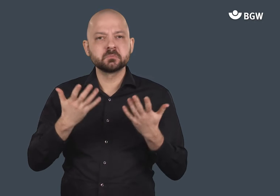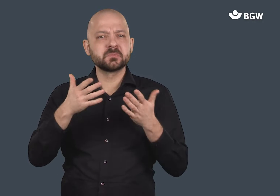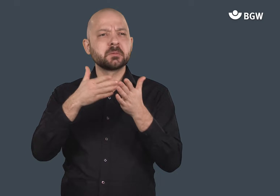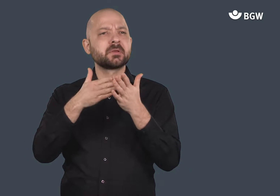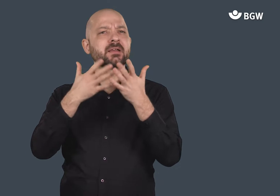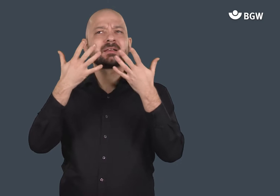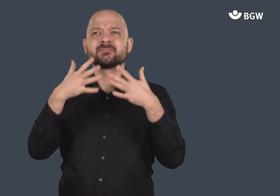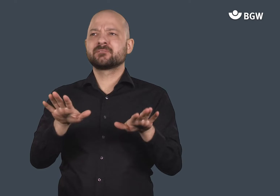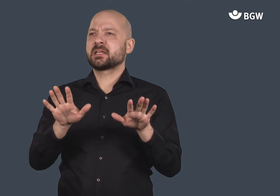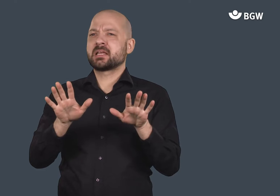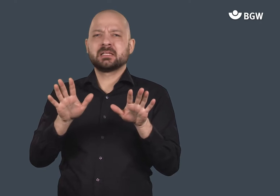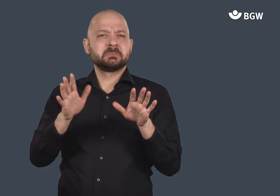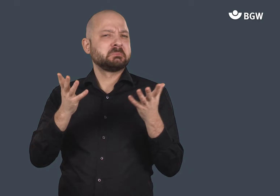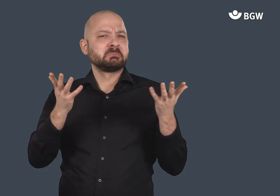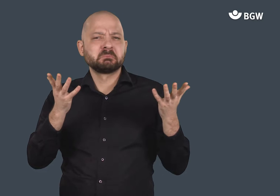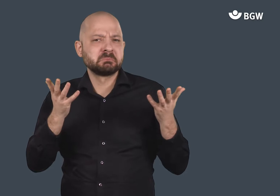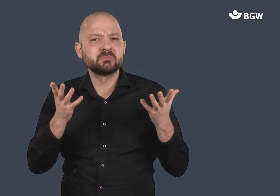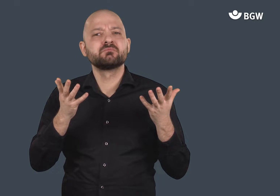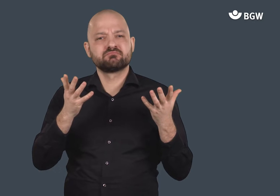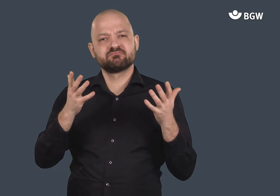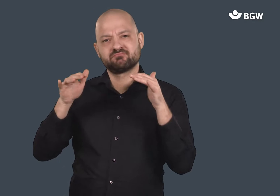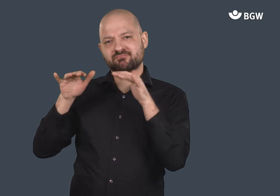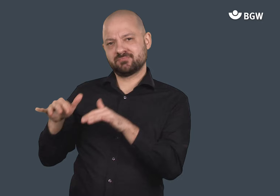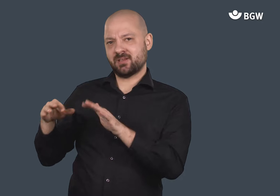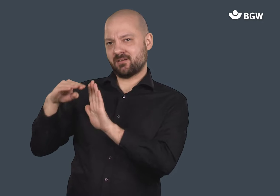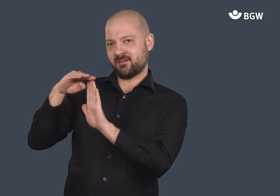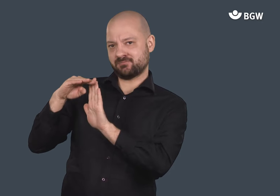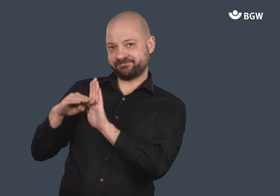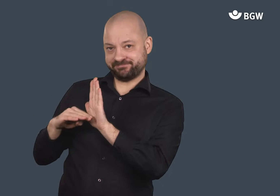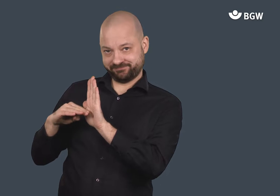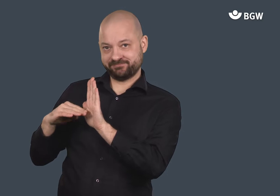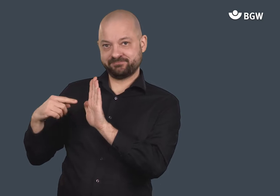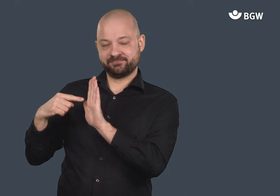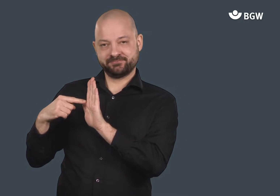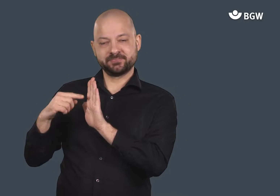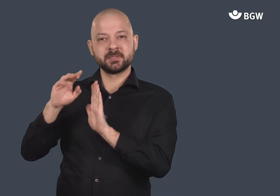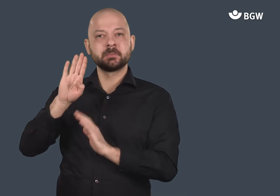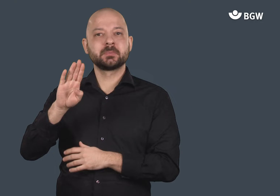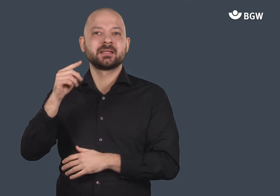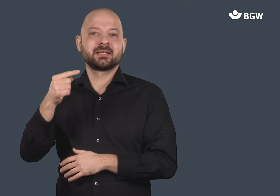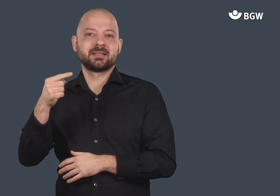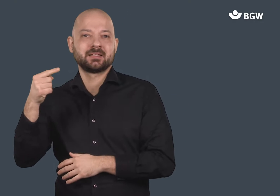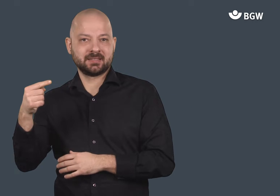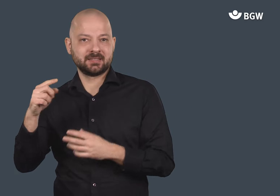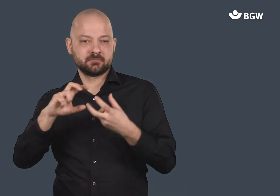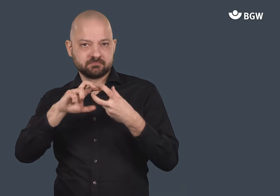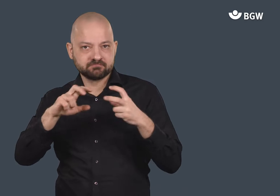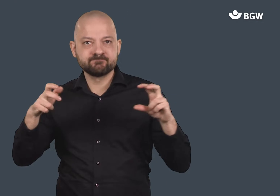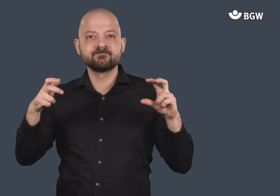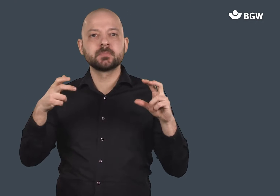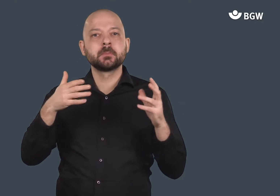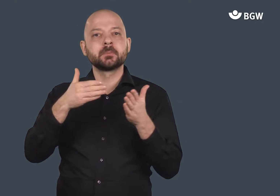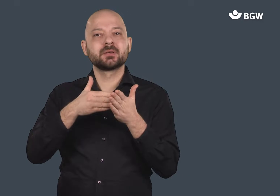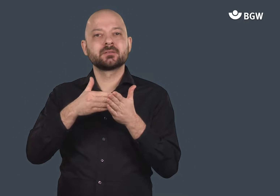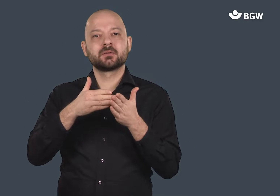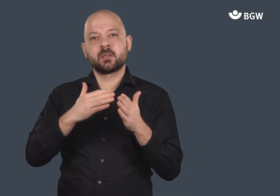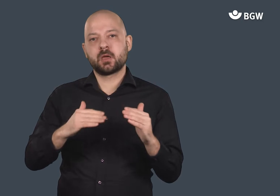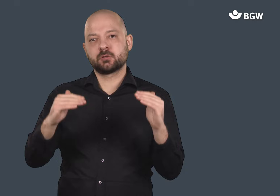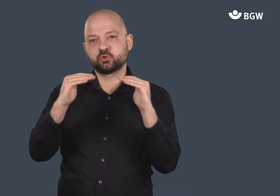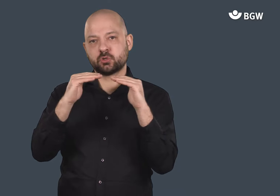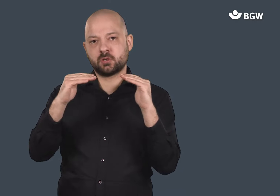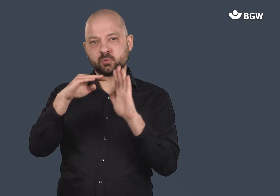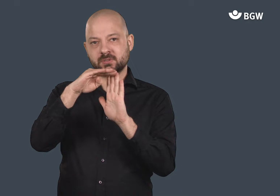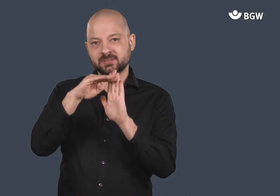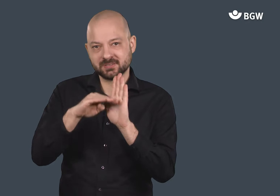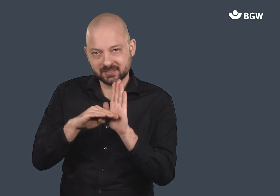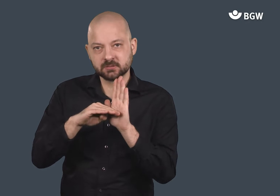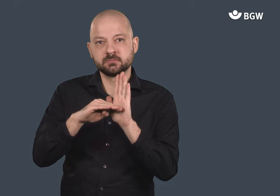Dies geschieht im Einklang mit dem Behindertengleichstellungsgesetz